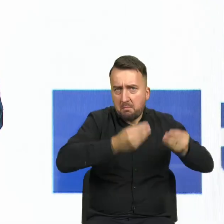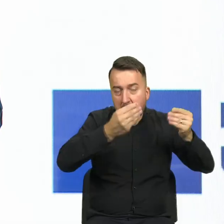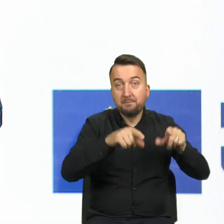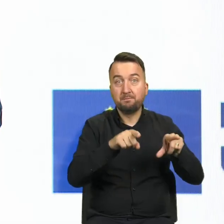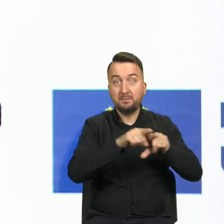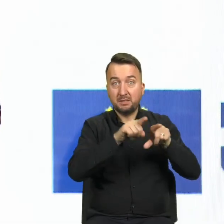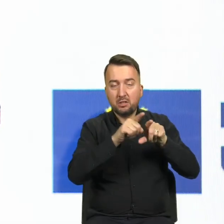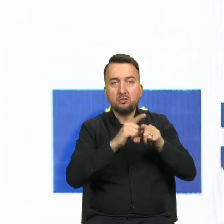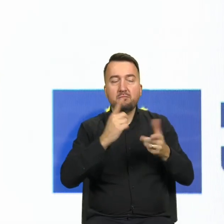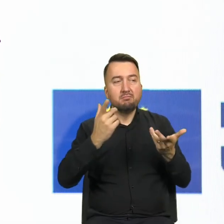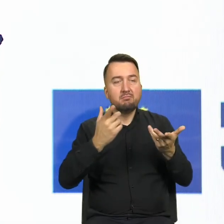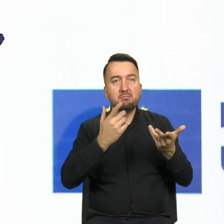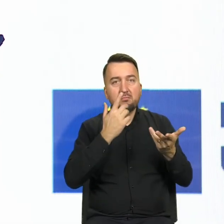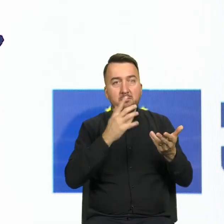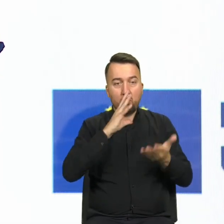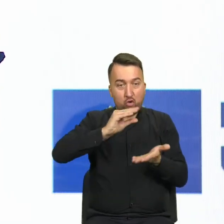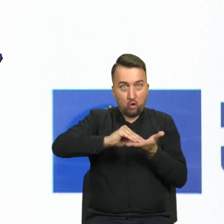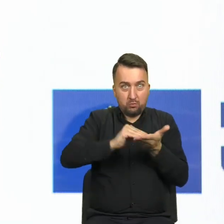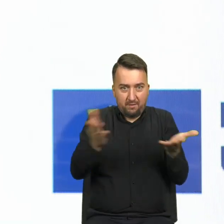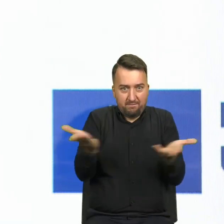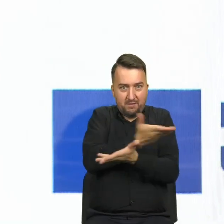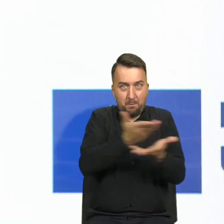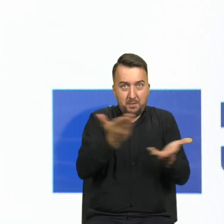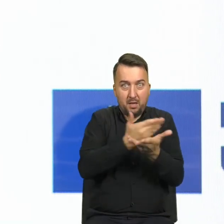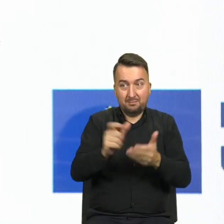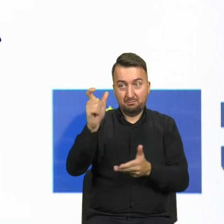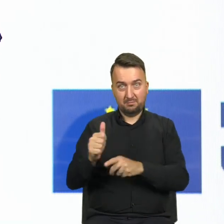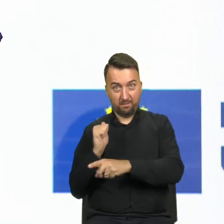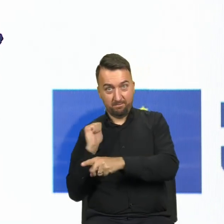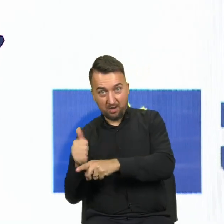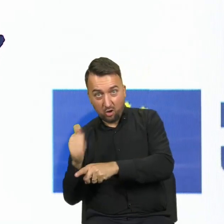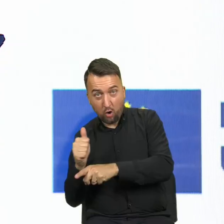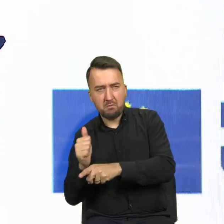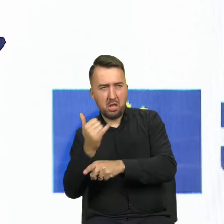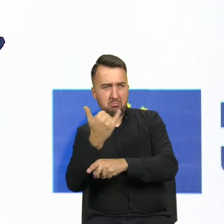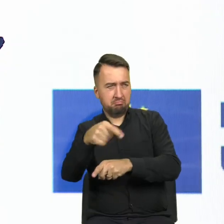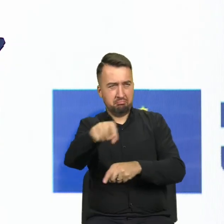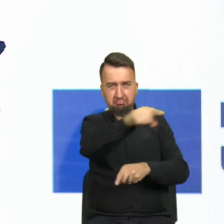Dziękuję uprzejmie. Przejdźmy do podsumowania. Dziękujemy bardzo, Marto. To ja. Na przykład.